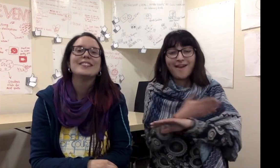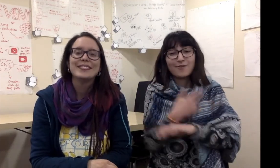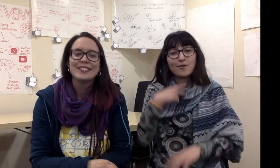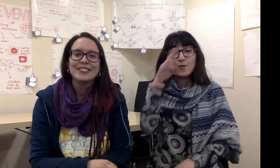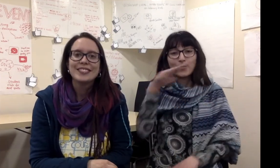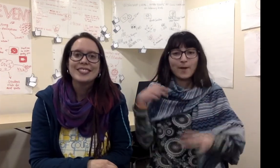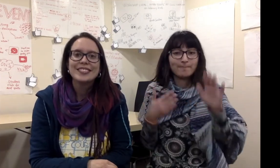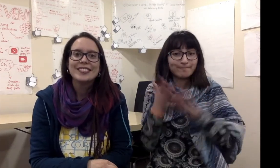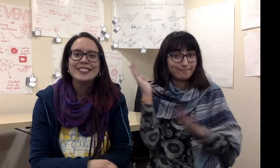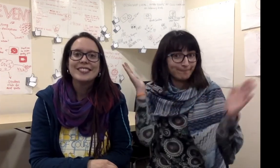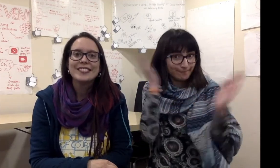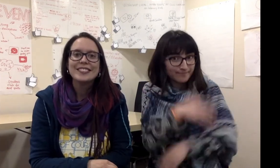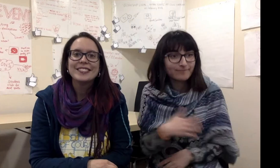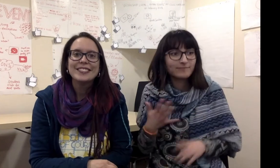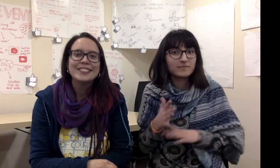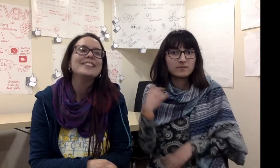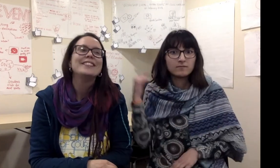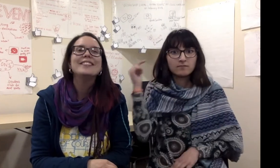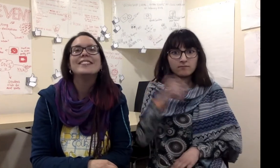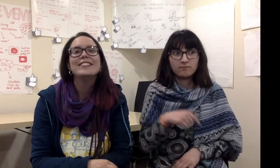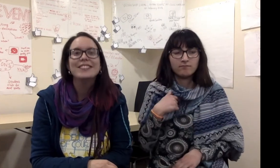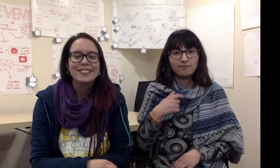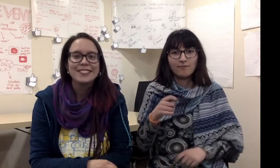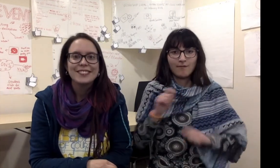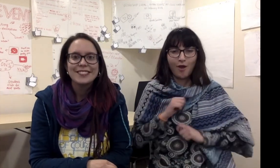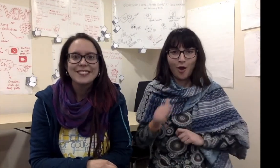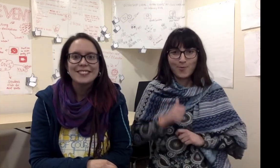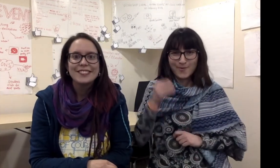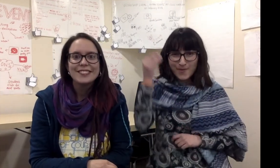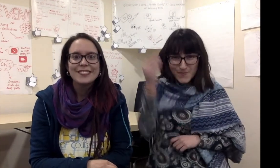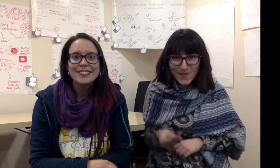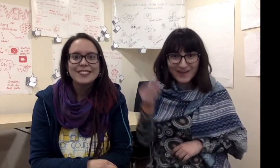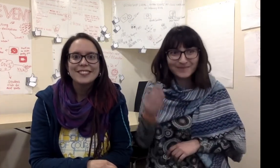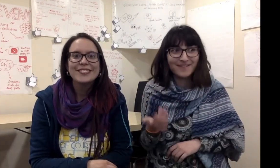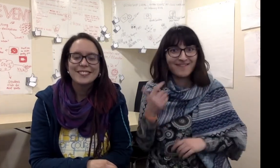Al no poder haber asistido a la primera parte, esta vez he podido disfrutar de la oportunidad.